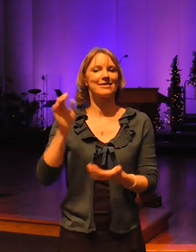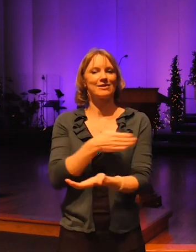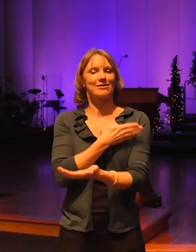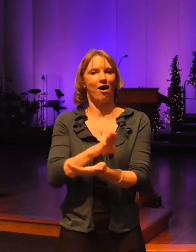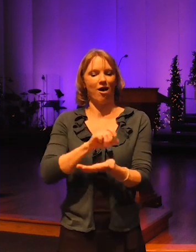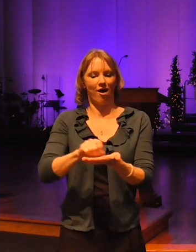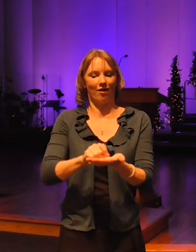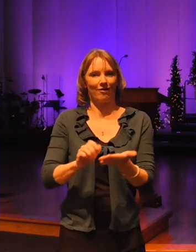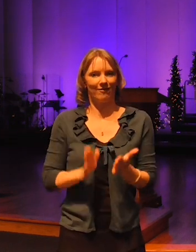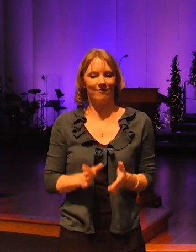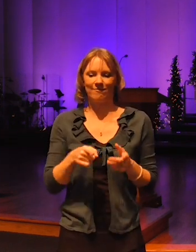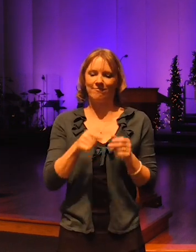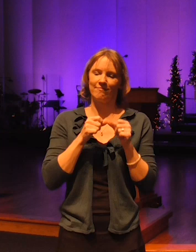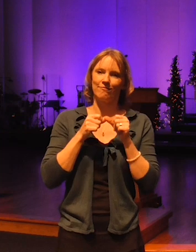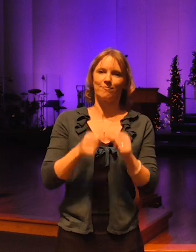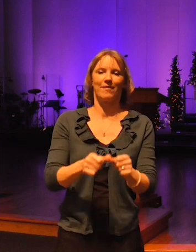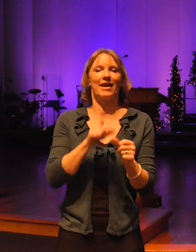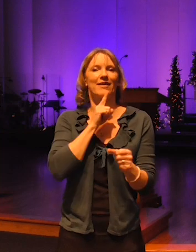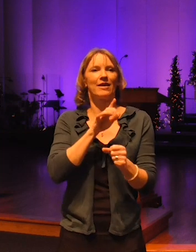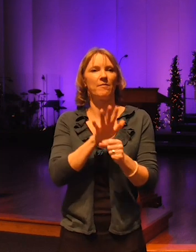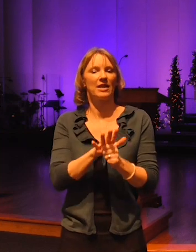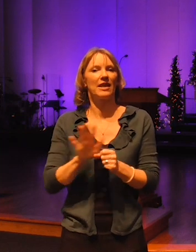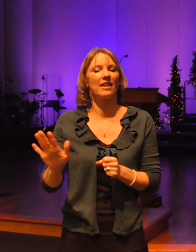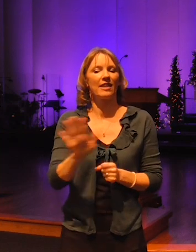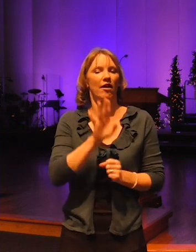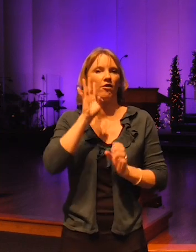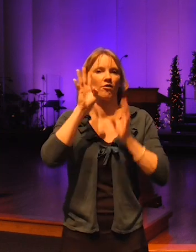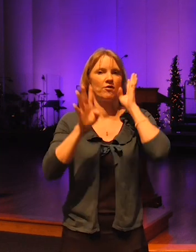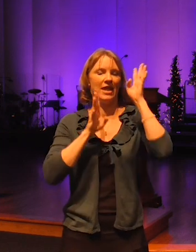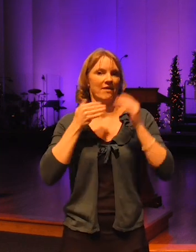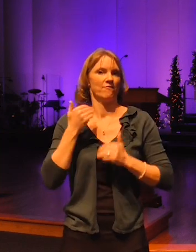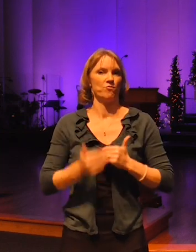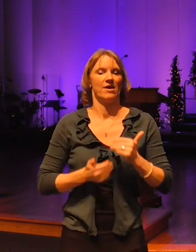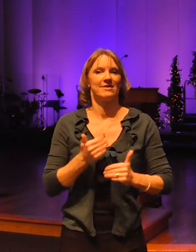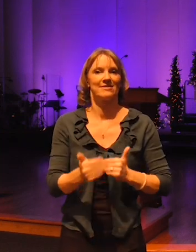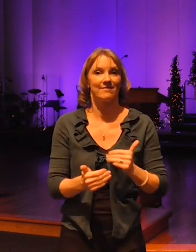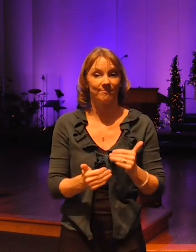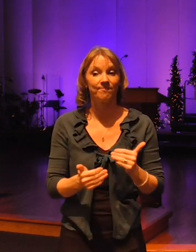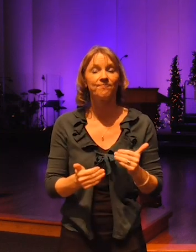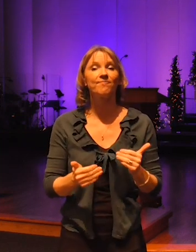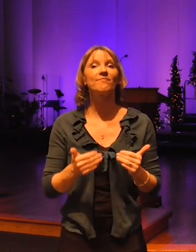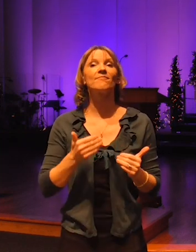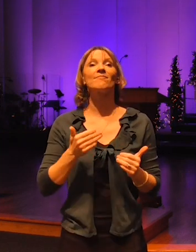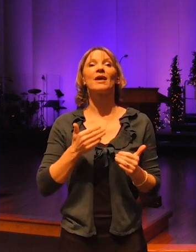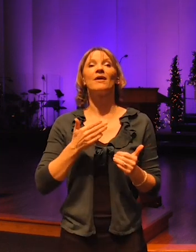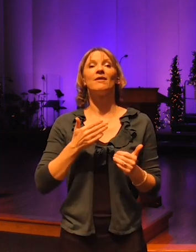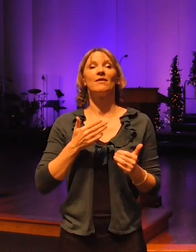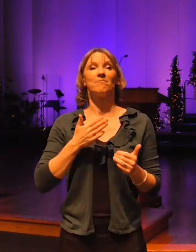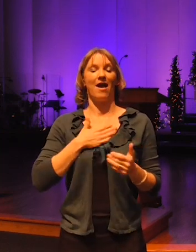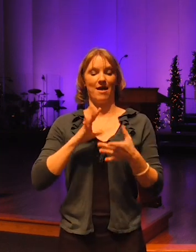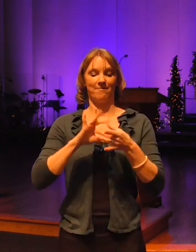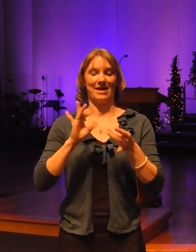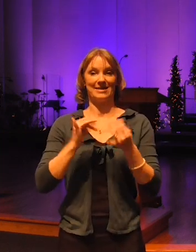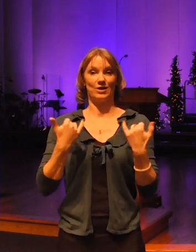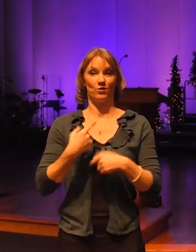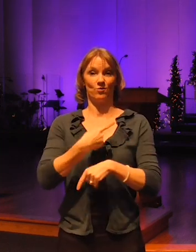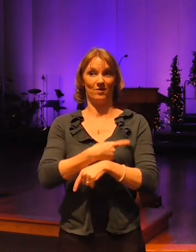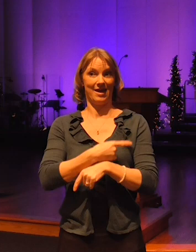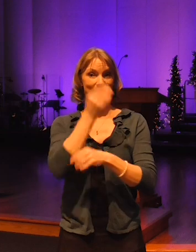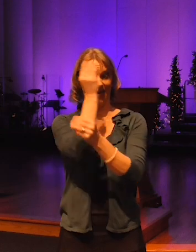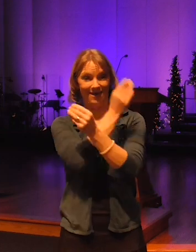al proceso creativo y mi mensaje para ti hoy es como si hubiera una canción para Keith